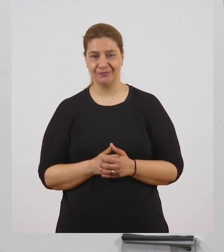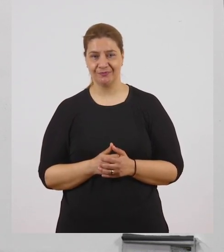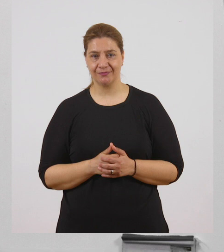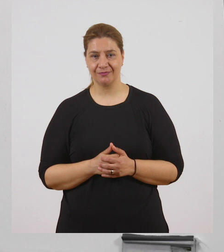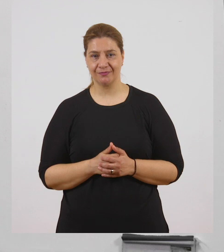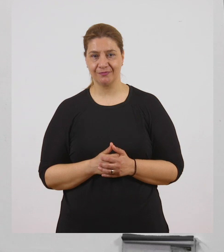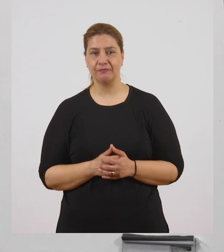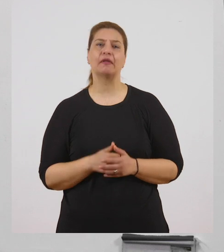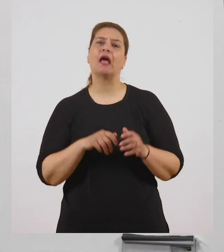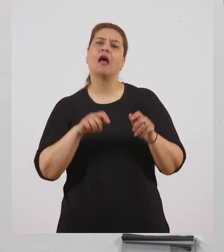Παραθαλάσσιος,